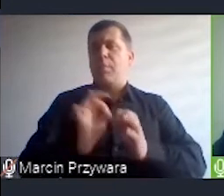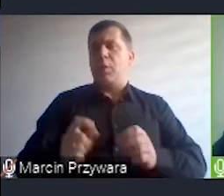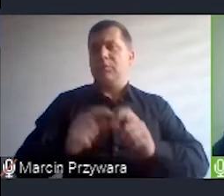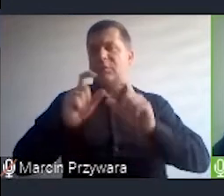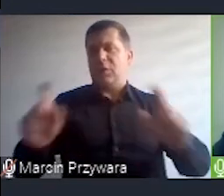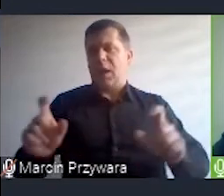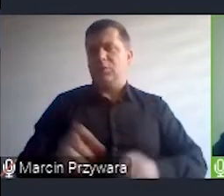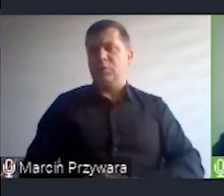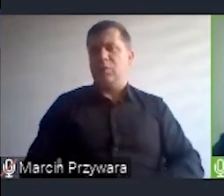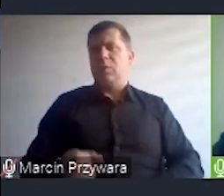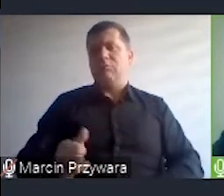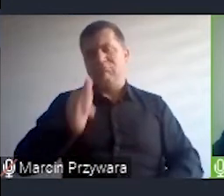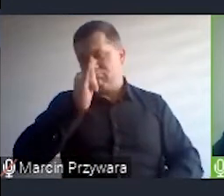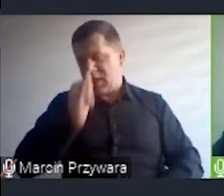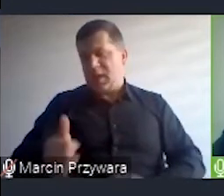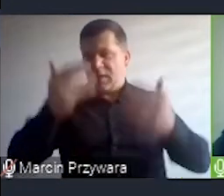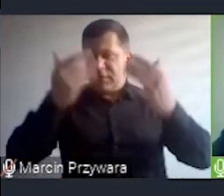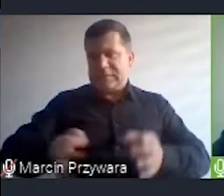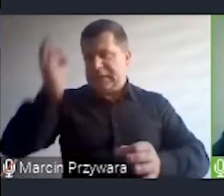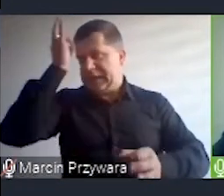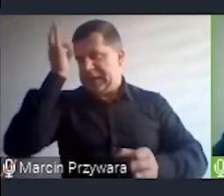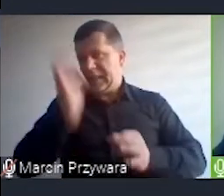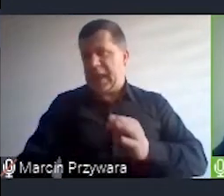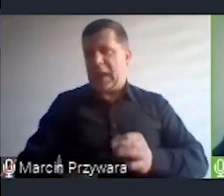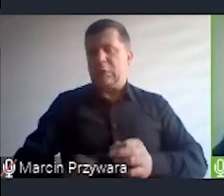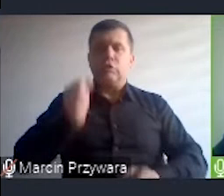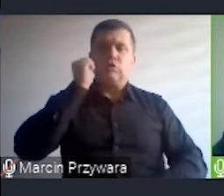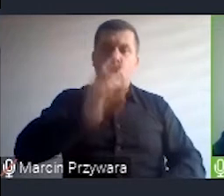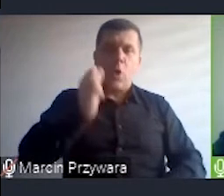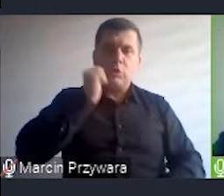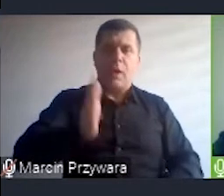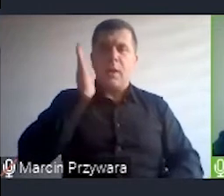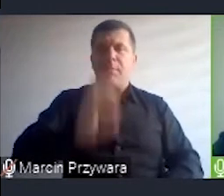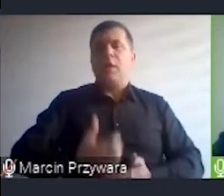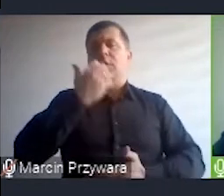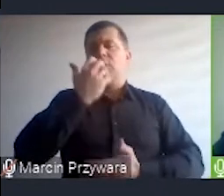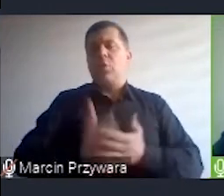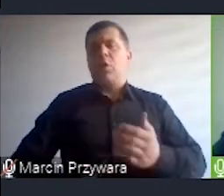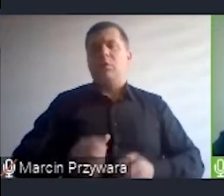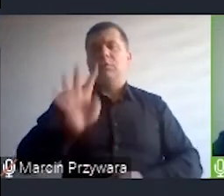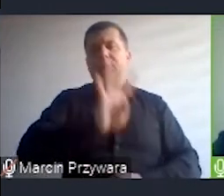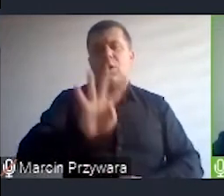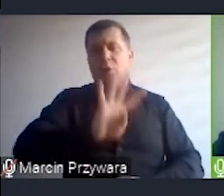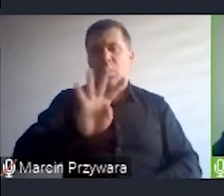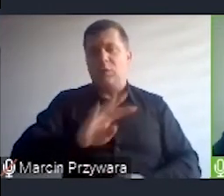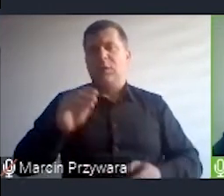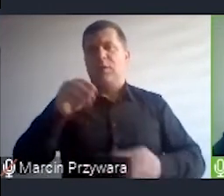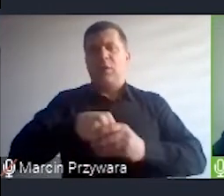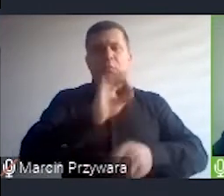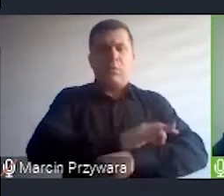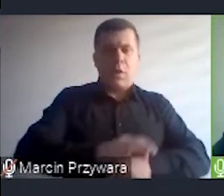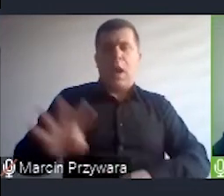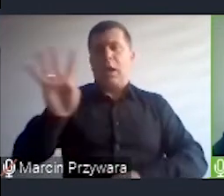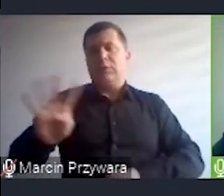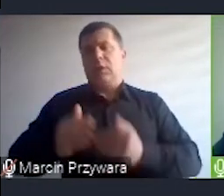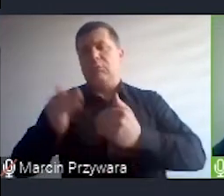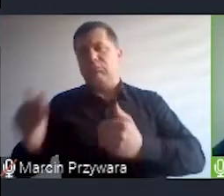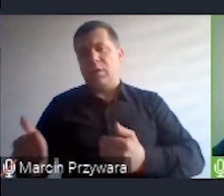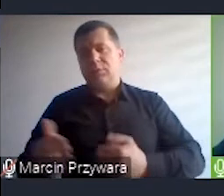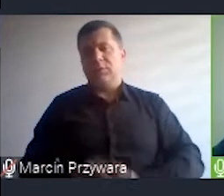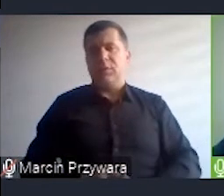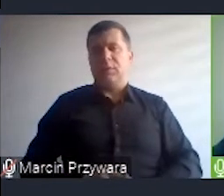Oczywiście nie da się wyliczyć idealnie, że codziennie będzie wykorzystywane w projekcie 4 godziny i 4 godziny poza nim –